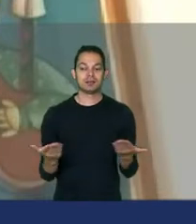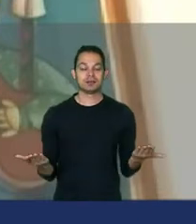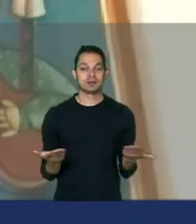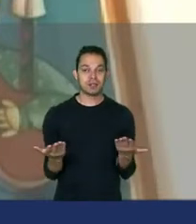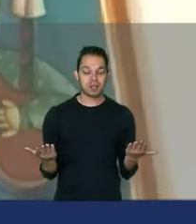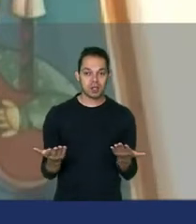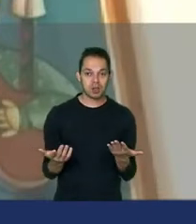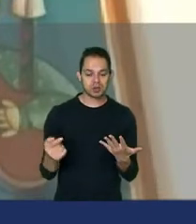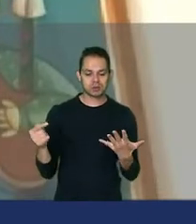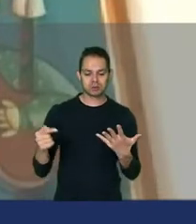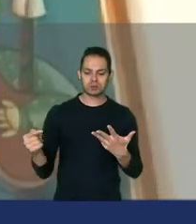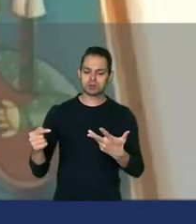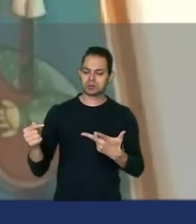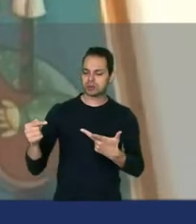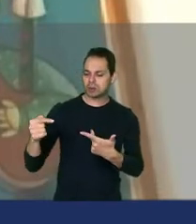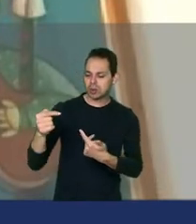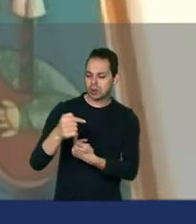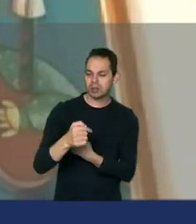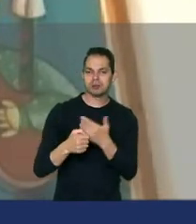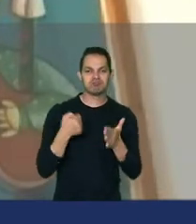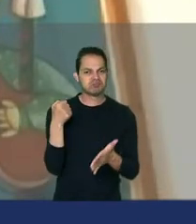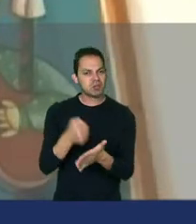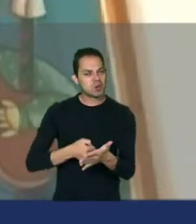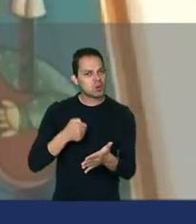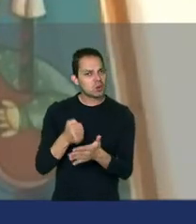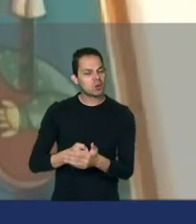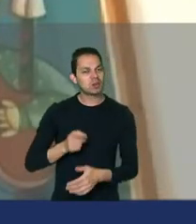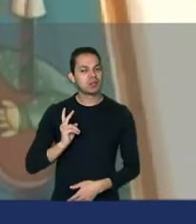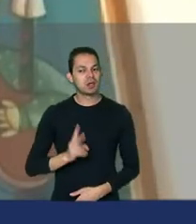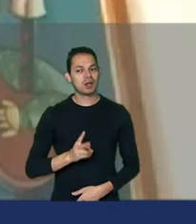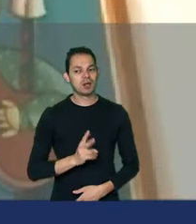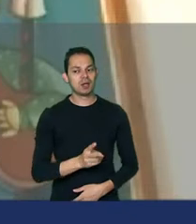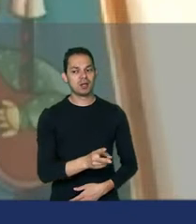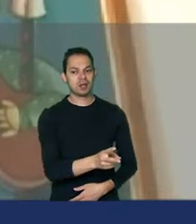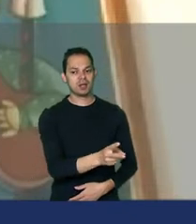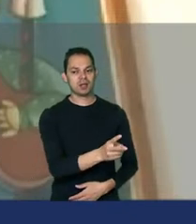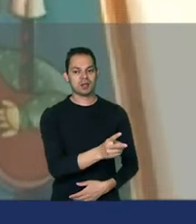NÓS TEMOS RAZÕES DE SOBRA PARA CONTINUARMOS A LUTA PORQUE A DISCRIMINAÇÃO DA MULHER NÃO É SÓ NO MUNDO DA